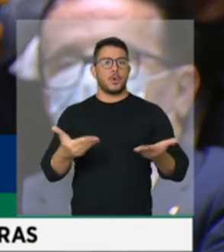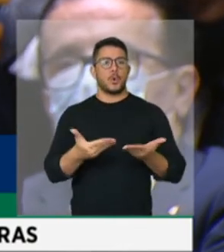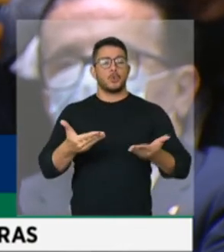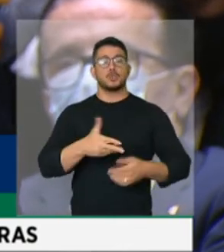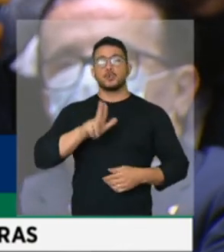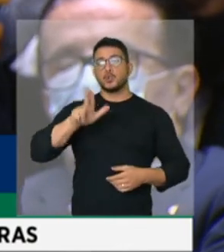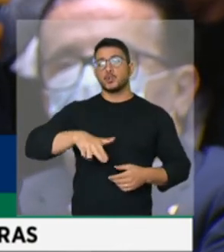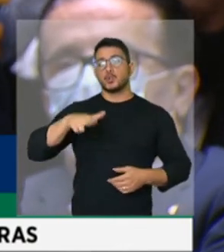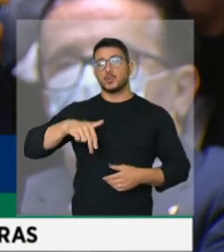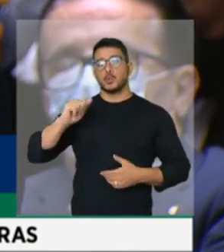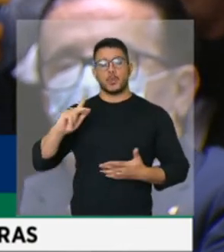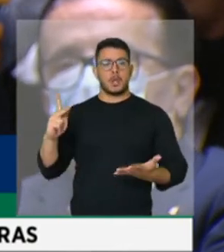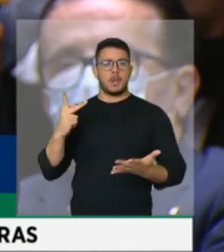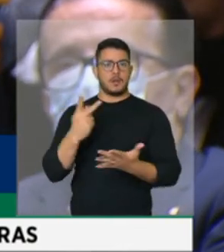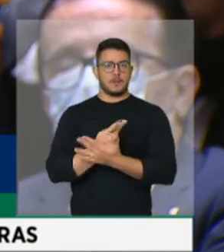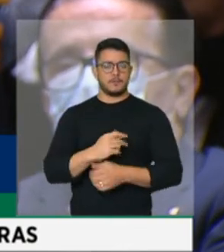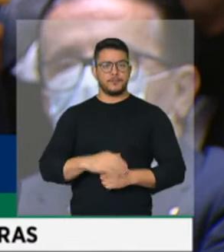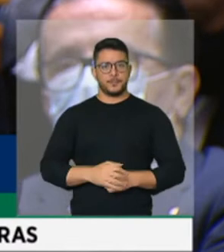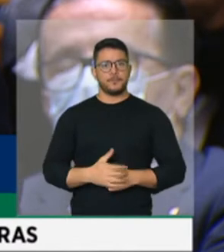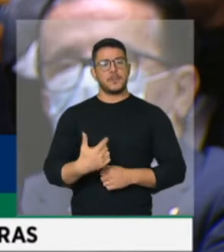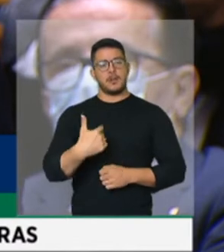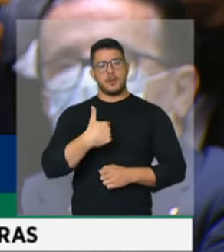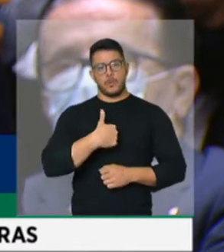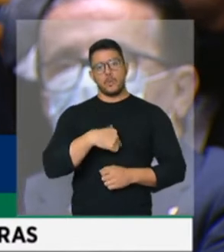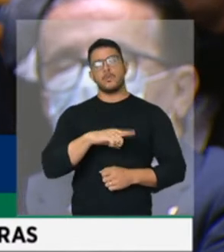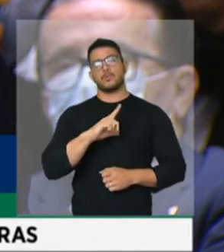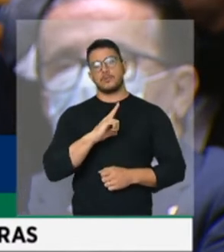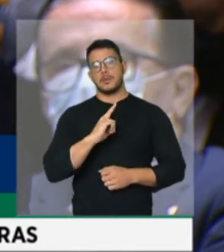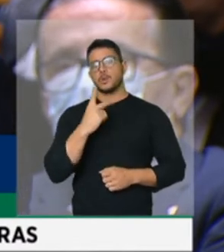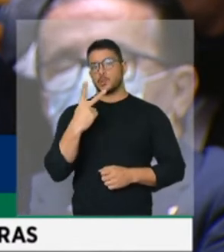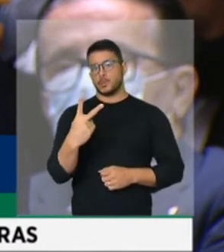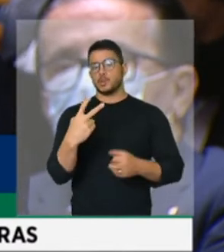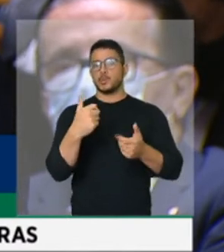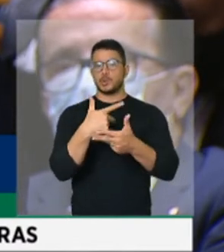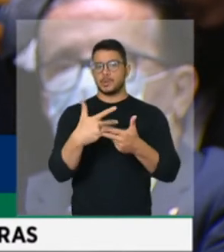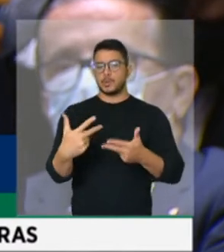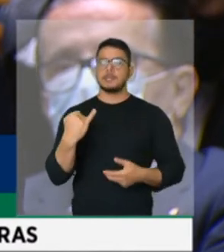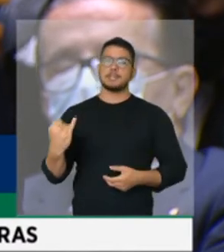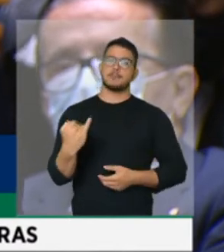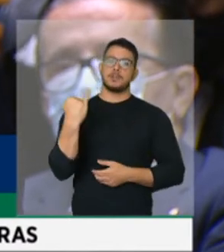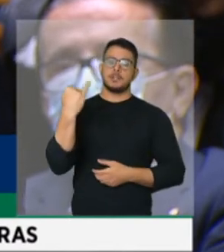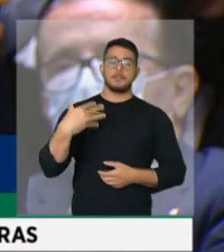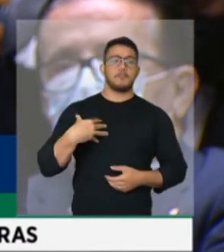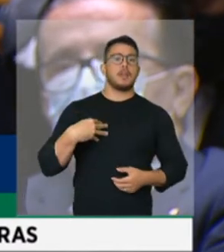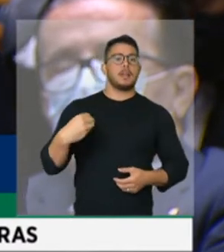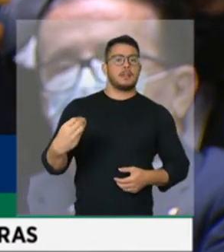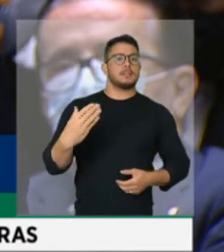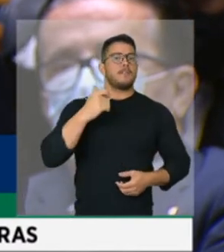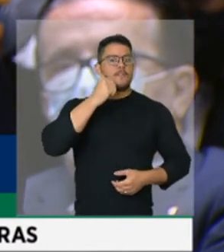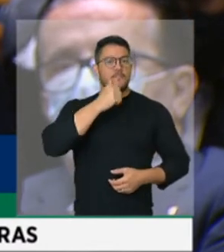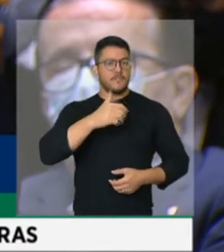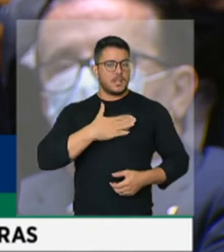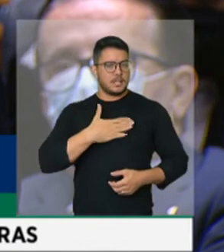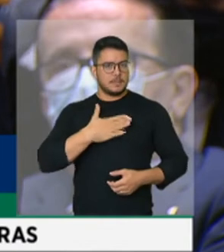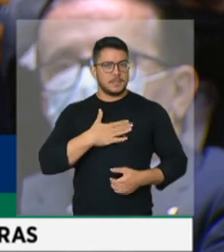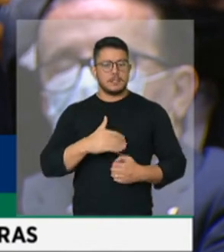ESPERO QUE FAÇAM COMIGO. ATÉ HOJE GRAÇAS A DEUS EU NÃO TENHO NENHUMA. TENHO DUAS RIQUEZAS NA MINHA VIDA, DUAS FILHAS QUE TENHO, MARIANA E JULIANA E NUNCA VOU PERDER O